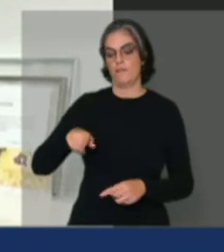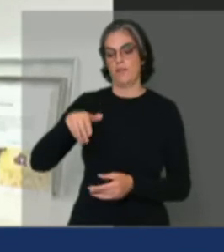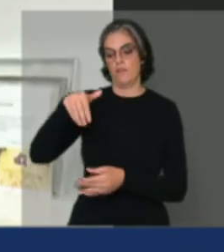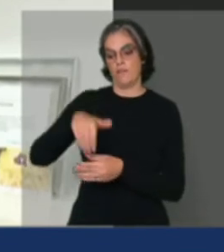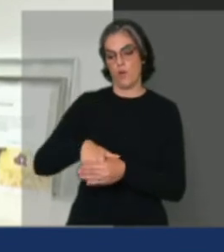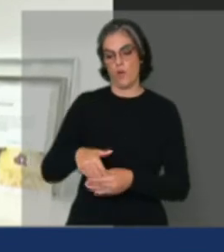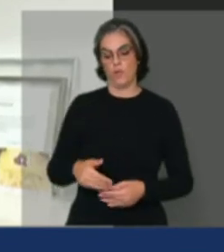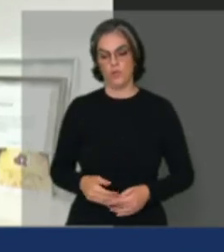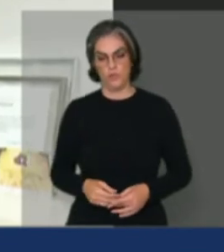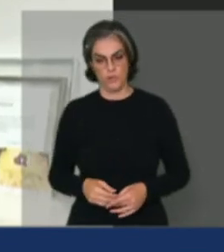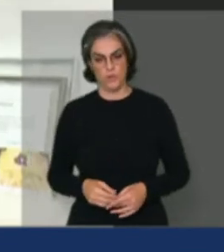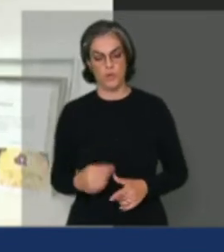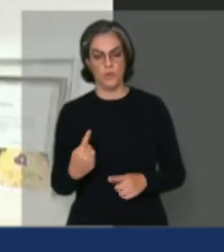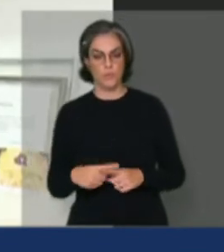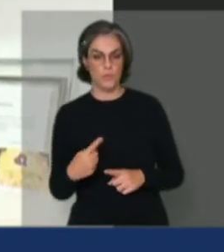ELISMO DO PASSADO, PARA PROVAR QUE VOCÊ VOTOU, O VOTO